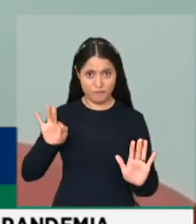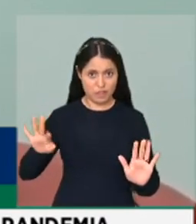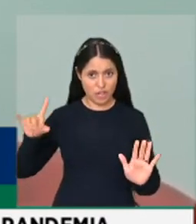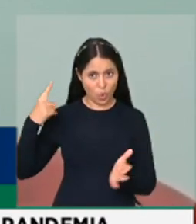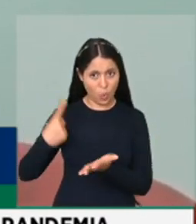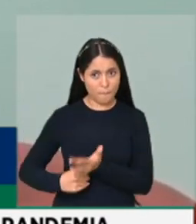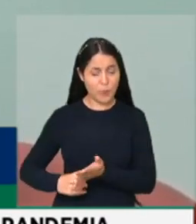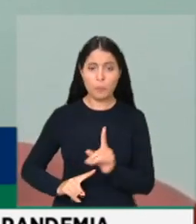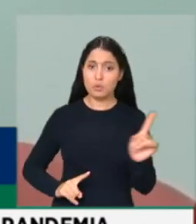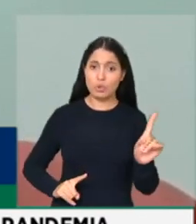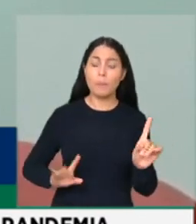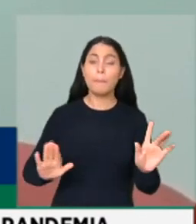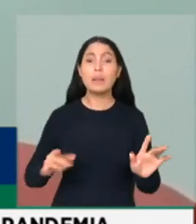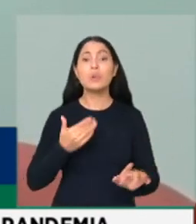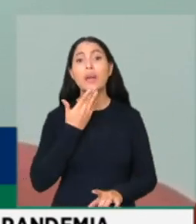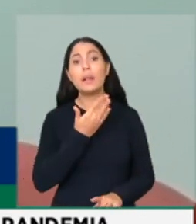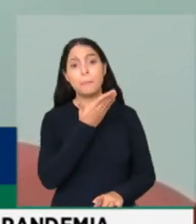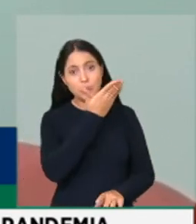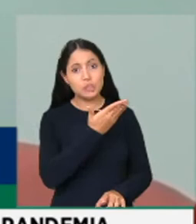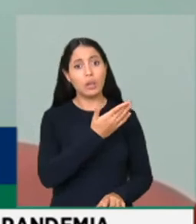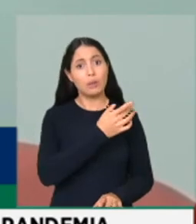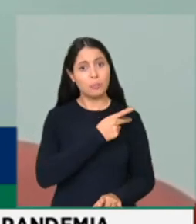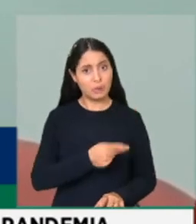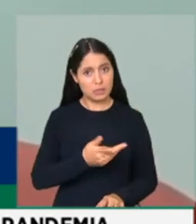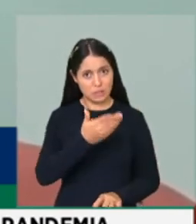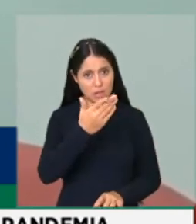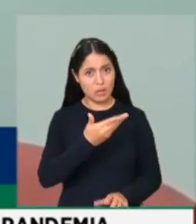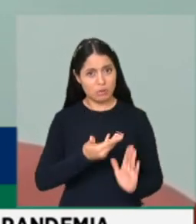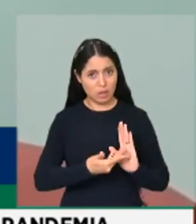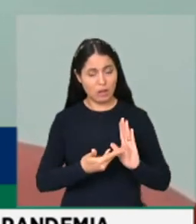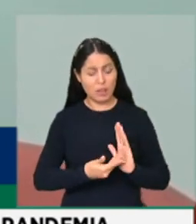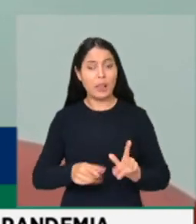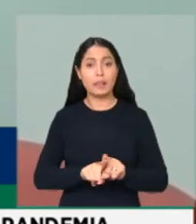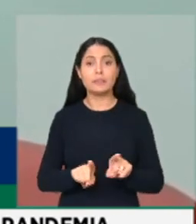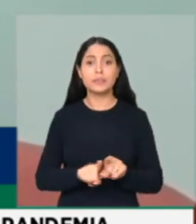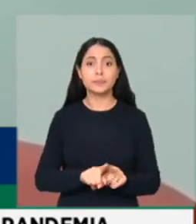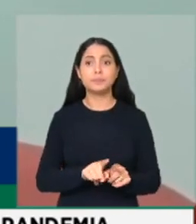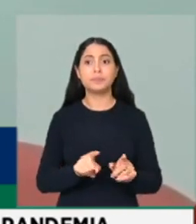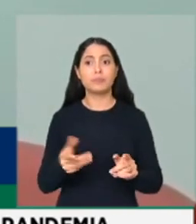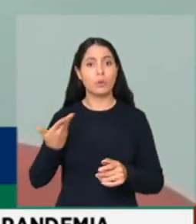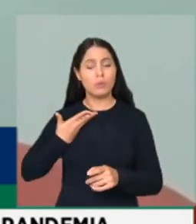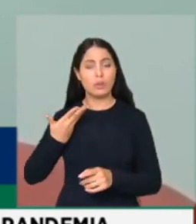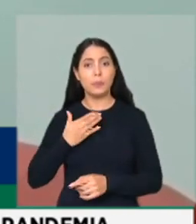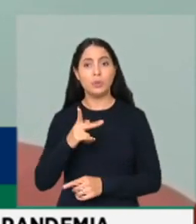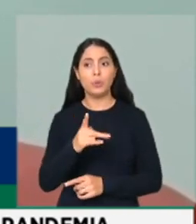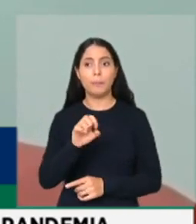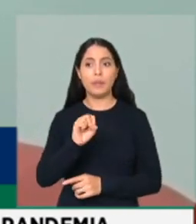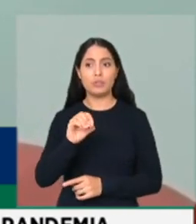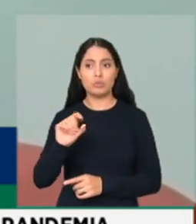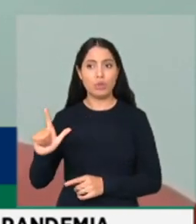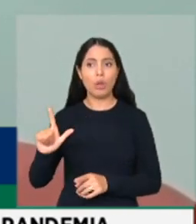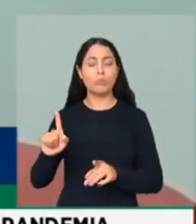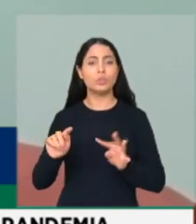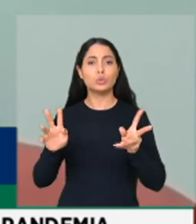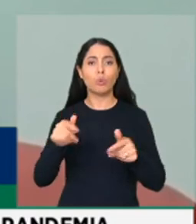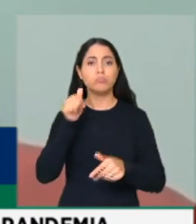AOS COMPANHEIROS DO PSOL E A TODOS OS PARTO ARES... [SOA A CAMPAINHA]. QUE MANTIVESSEM A POSSIBILIDADE DE REINCORPORARMOS ESSA DECISÃO.